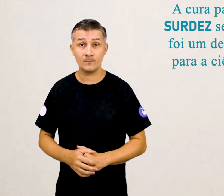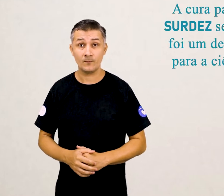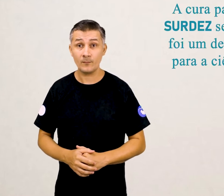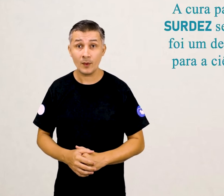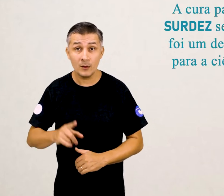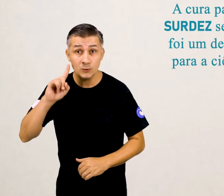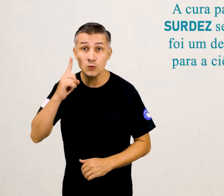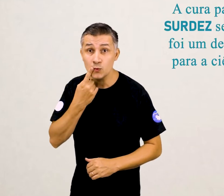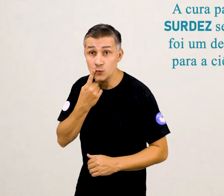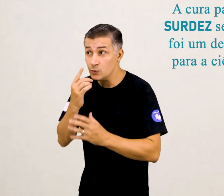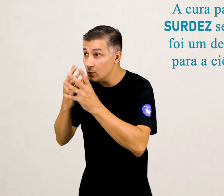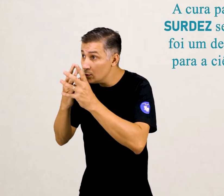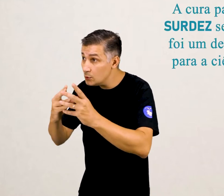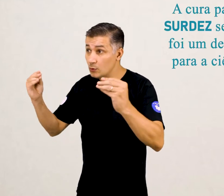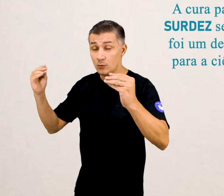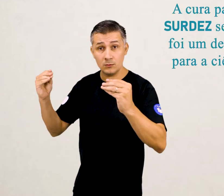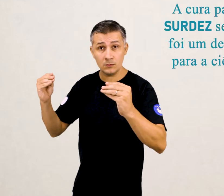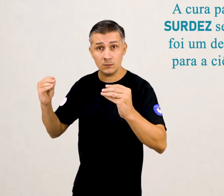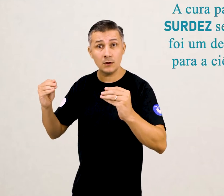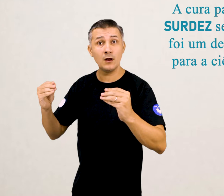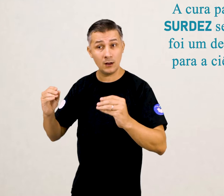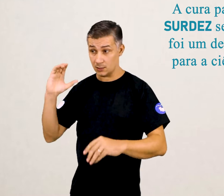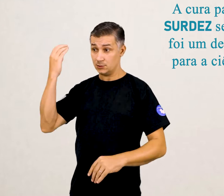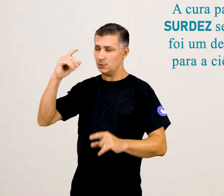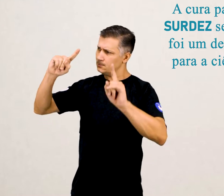cura para a surdez sempre foi um desafio para a ciência